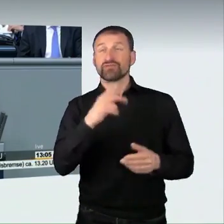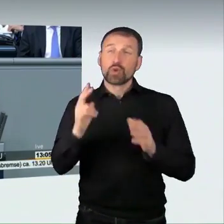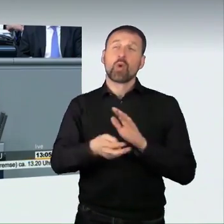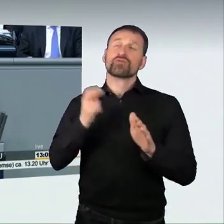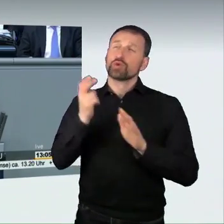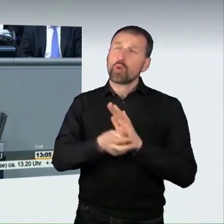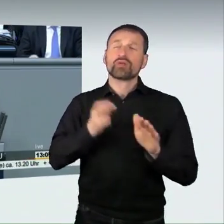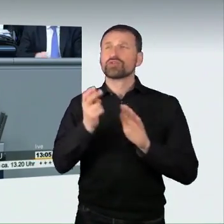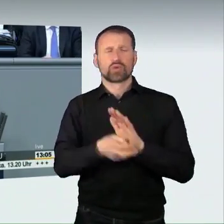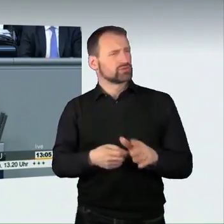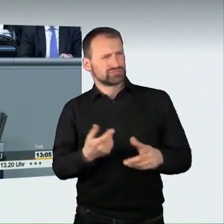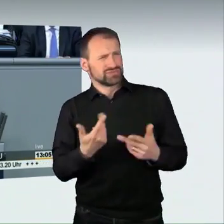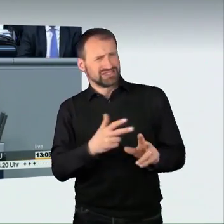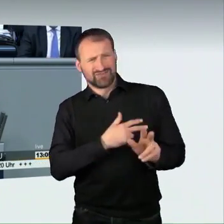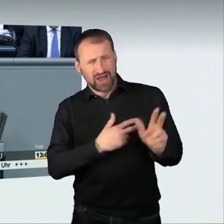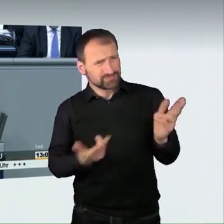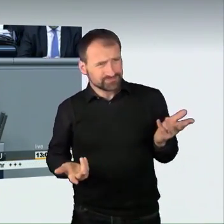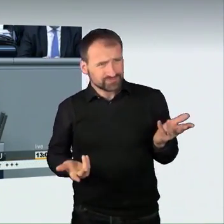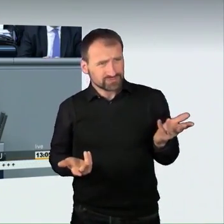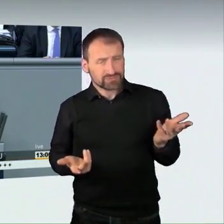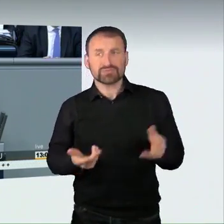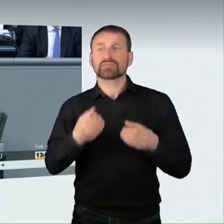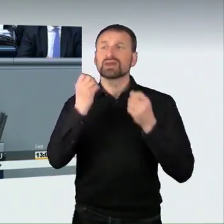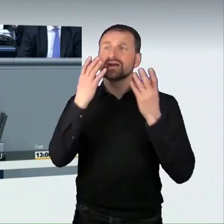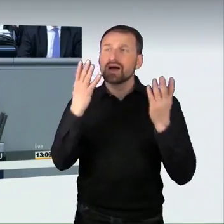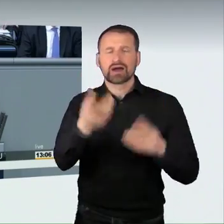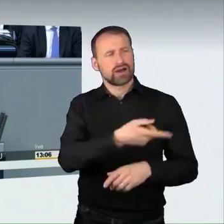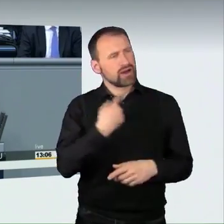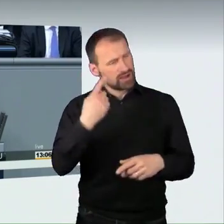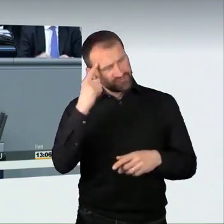Dass es Missstände gibt, stellt, glaube ich, niemand in Abrede.